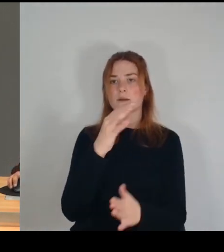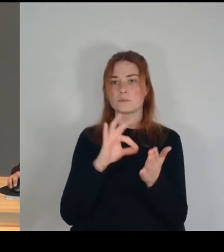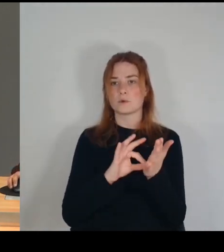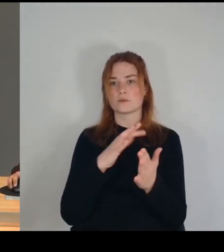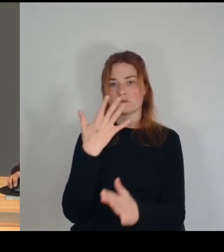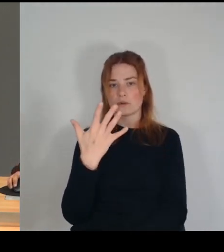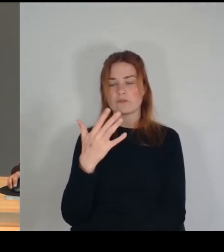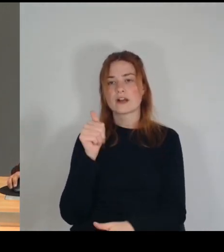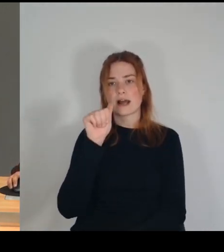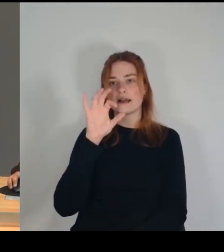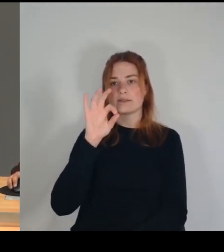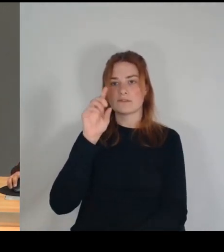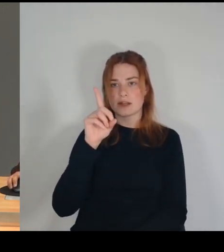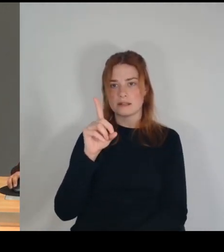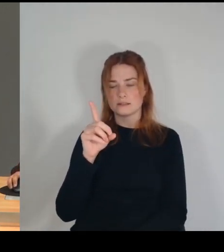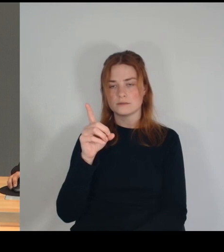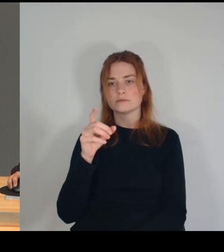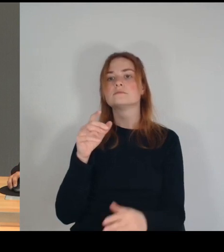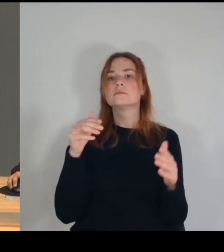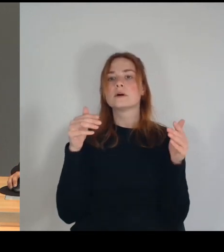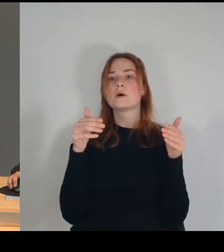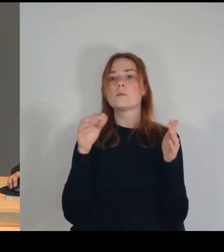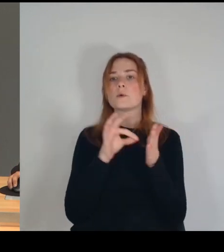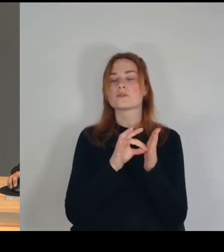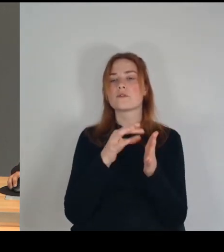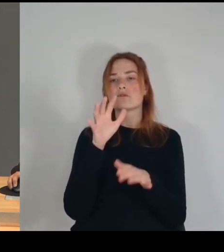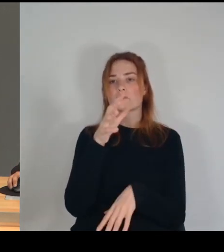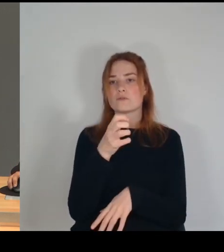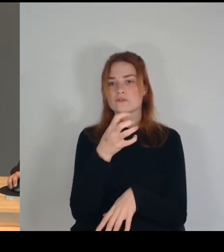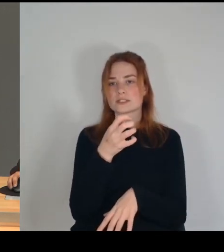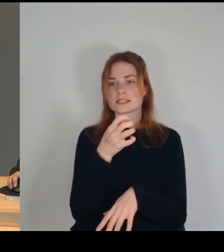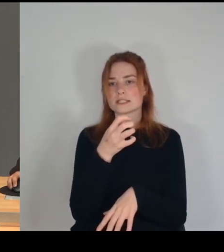Antrag der AfD Fraktion auf Drucksache 19 1529 Aussetzung der